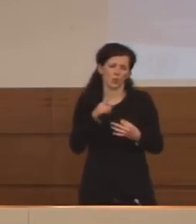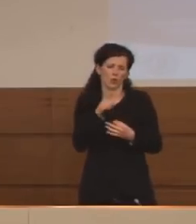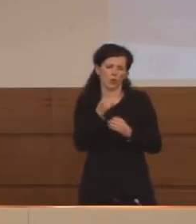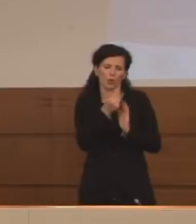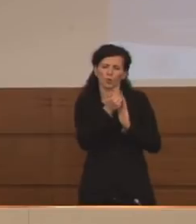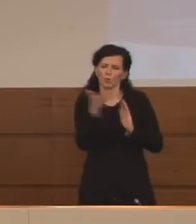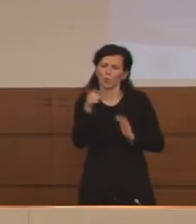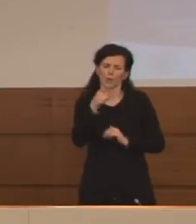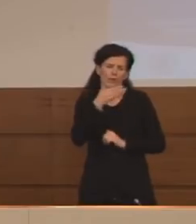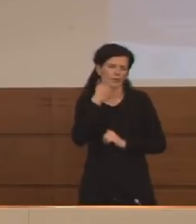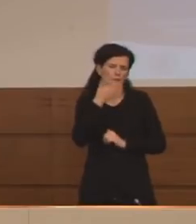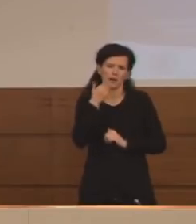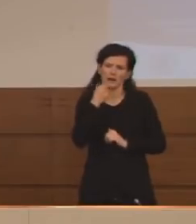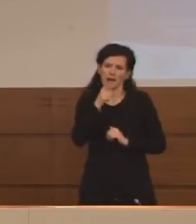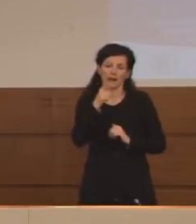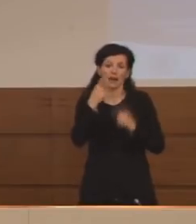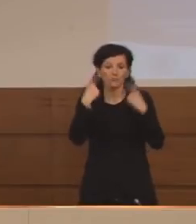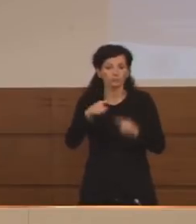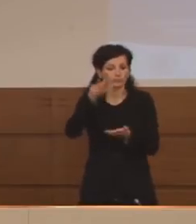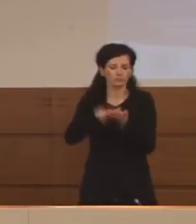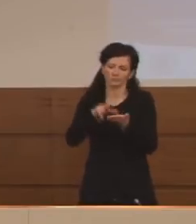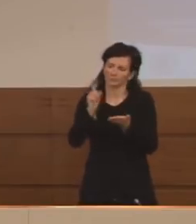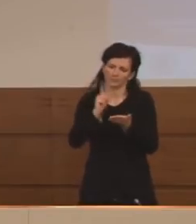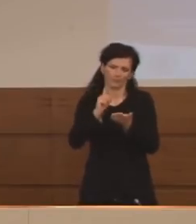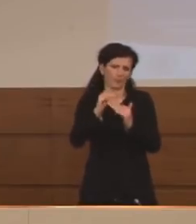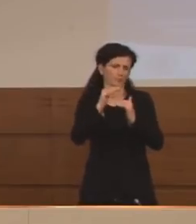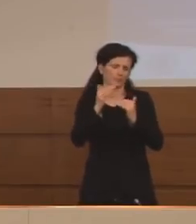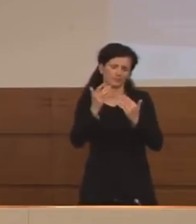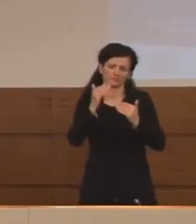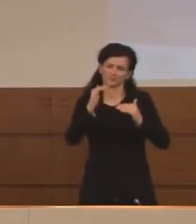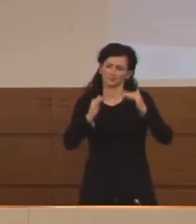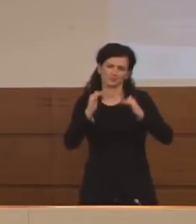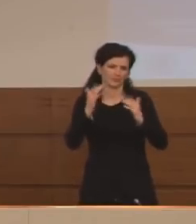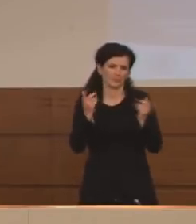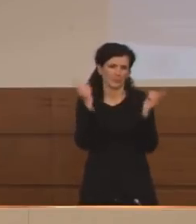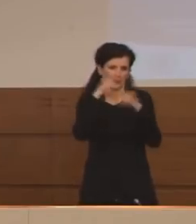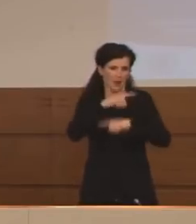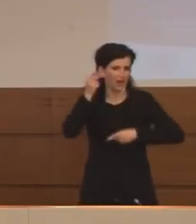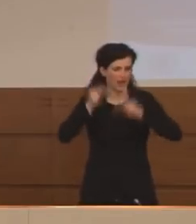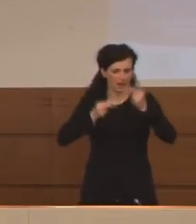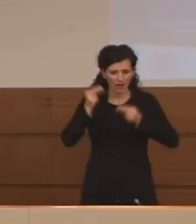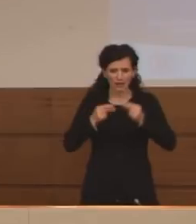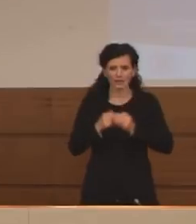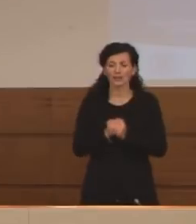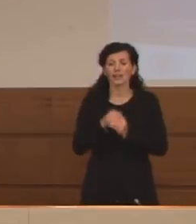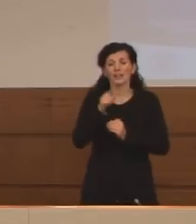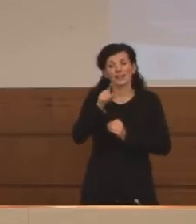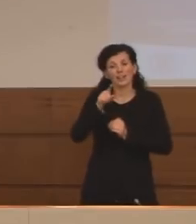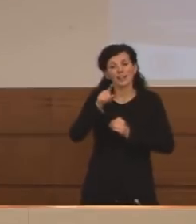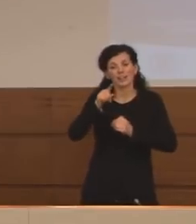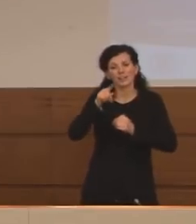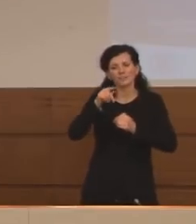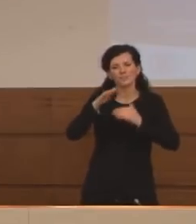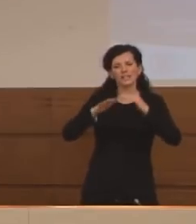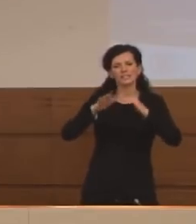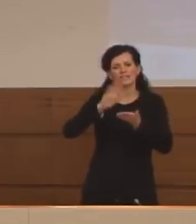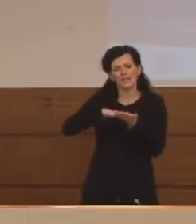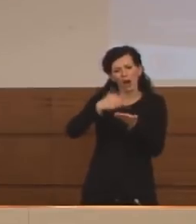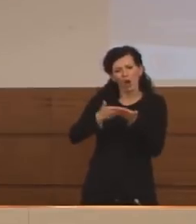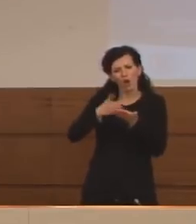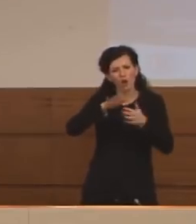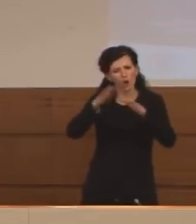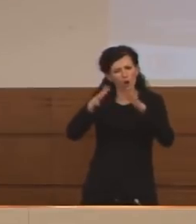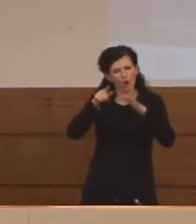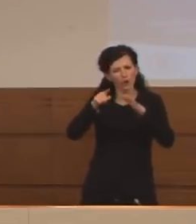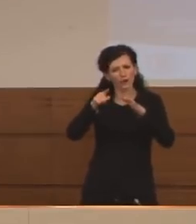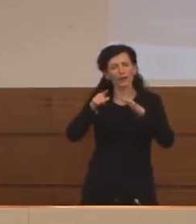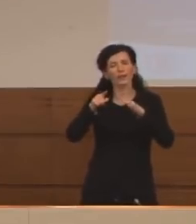La sottostima deriva dal fatto che evidentemente non viene fatto in alcuni casi il tampone